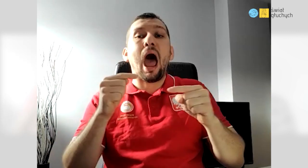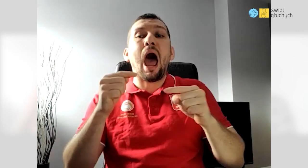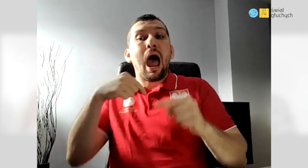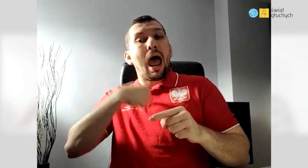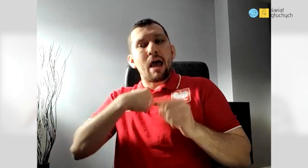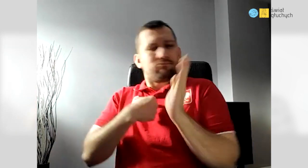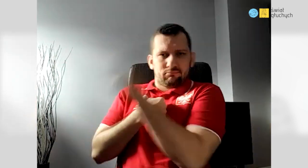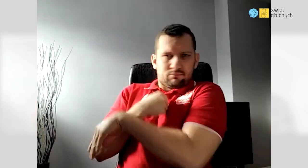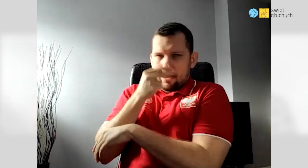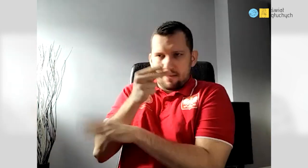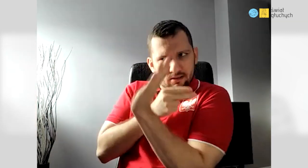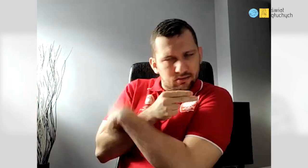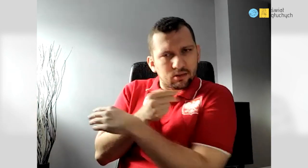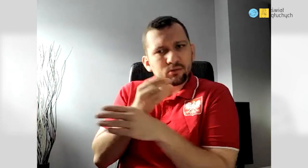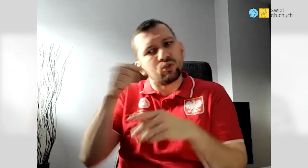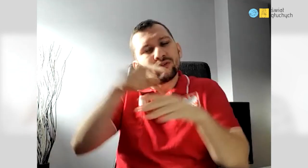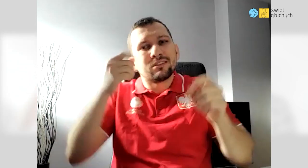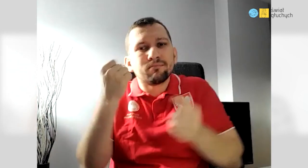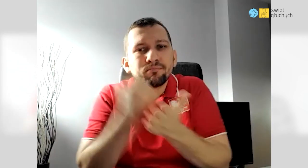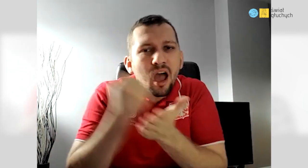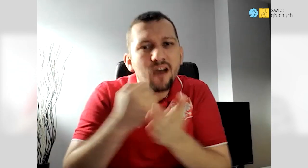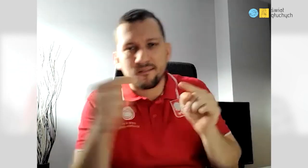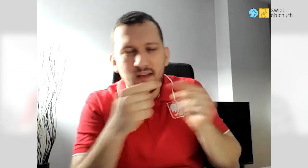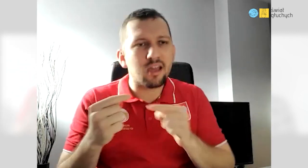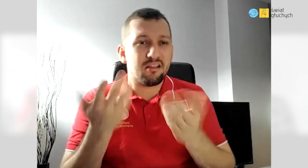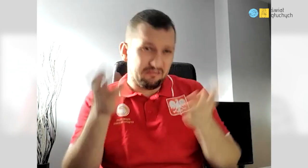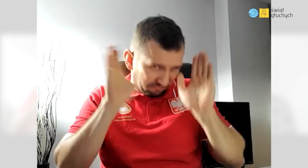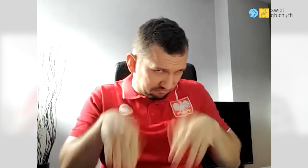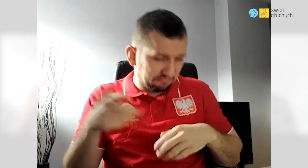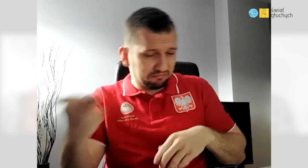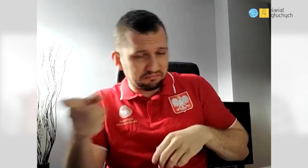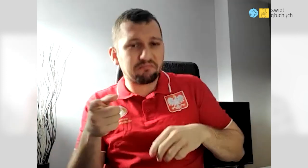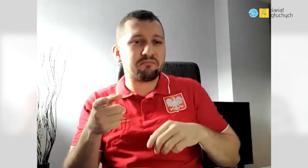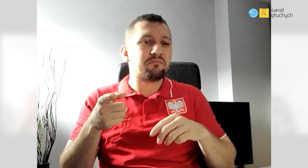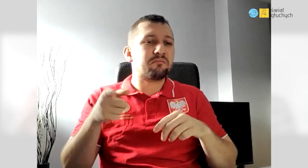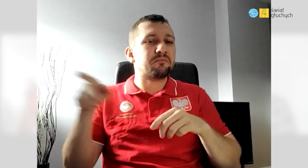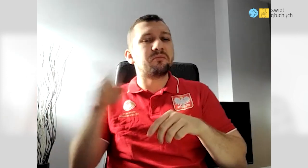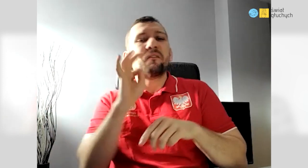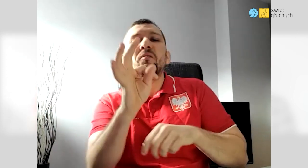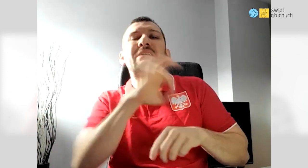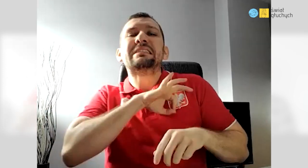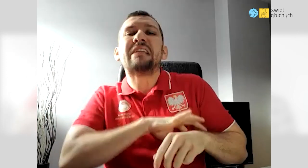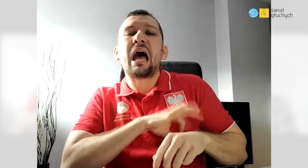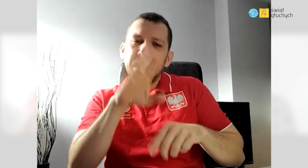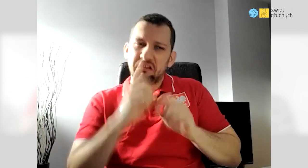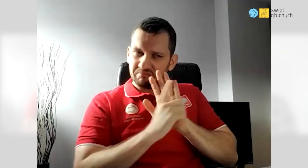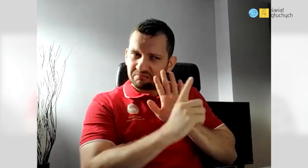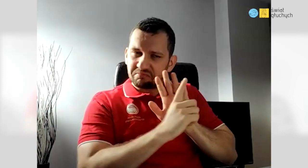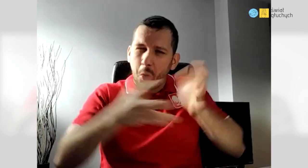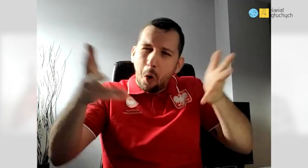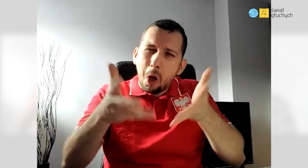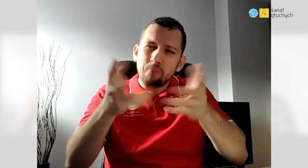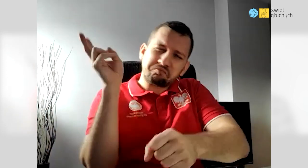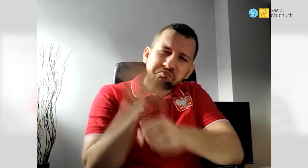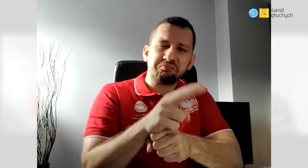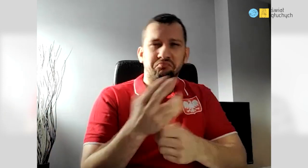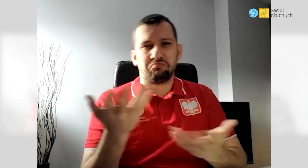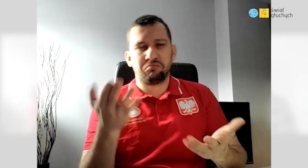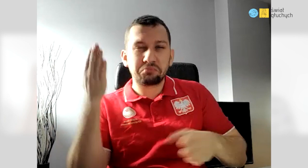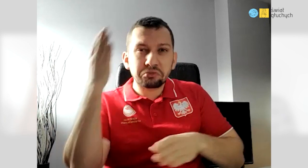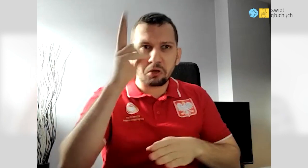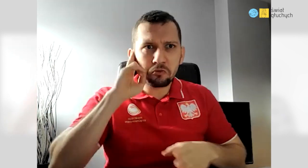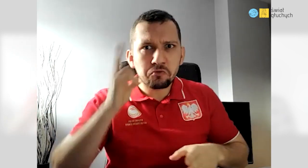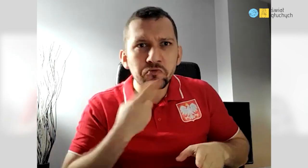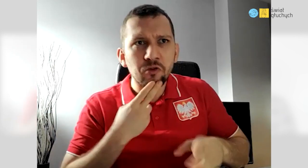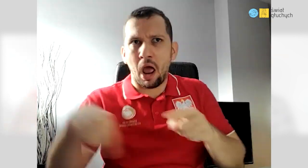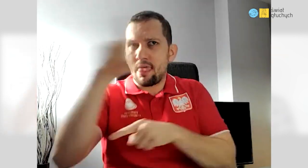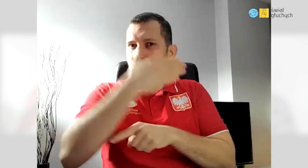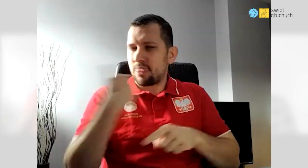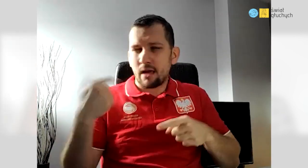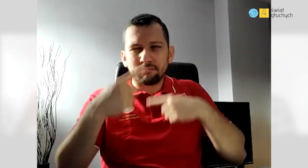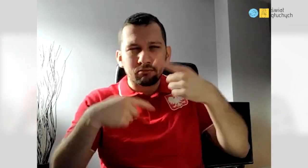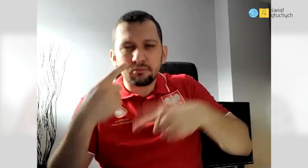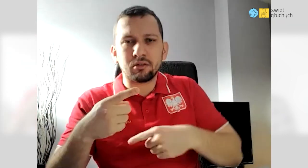Dziadek zaproponował rodzicom, żeby zapisali mnie do klubu pływackiego.